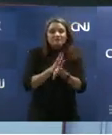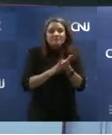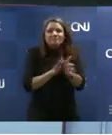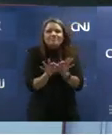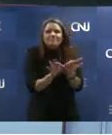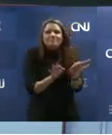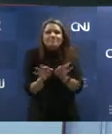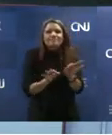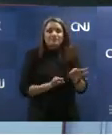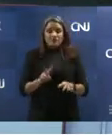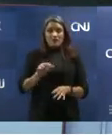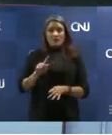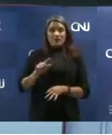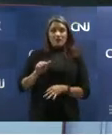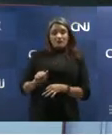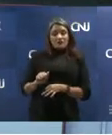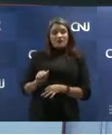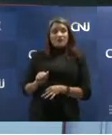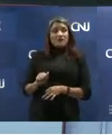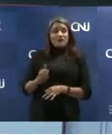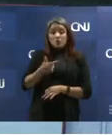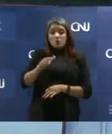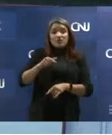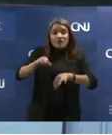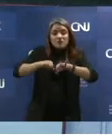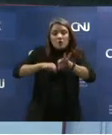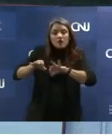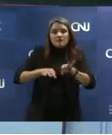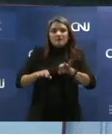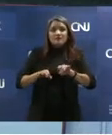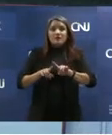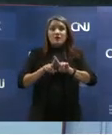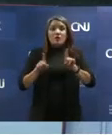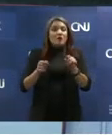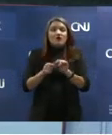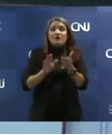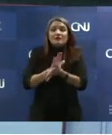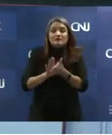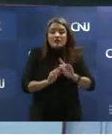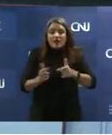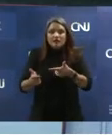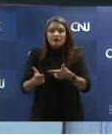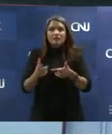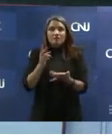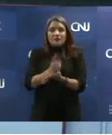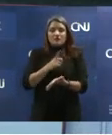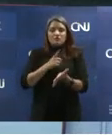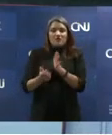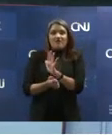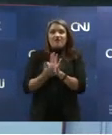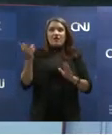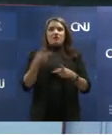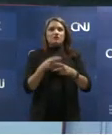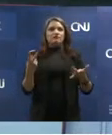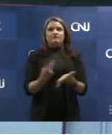diante de inúmeras irregularidades que foram apontadas. Então, só